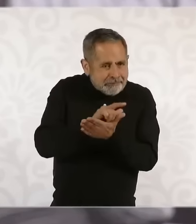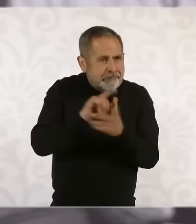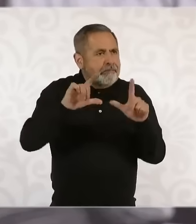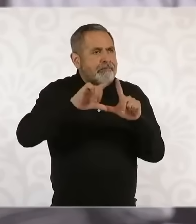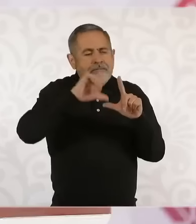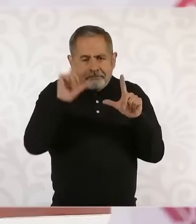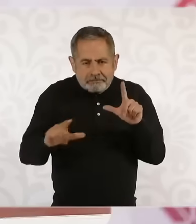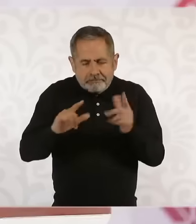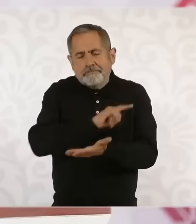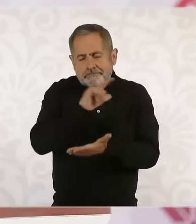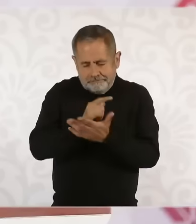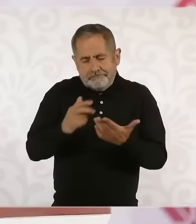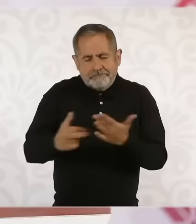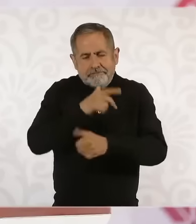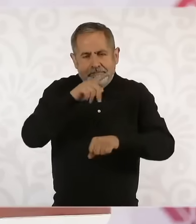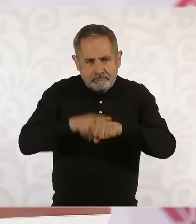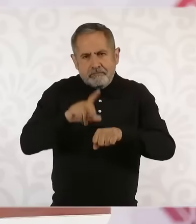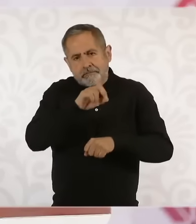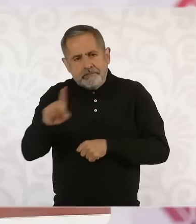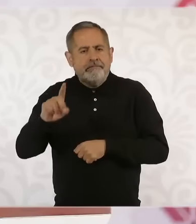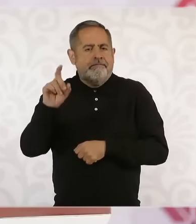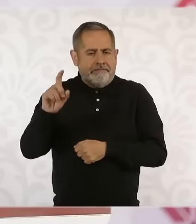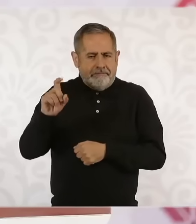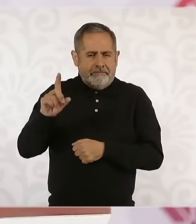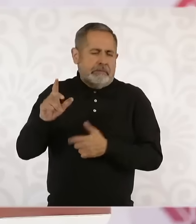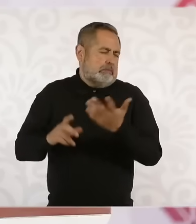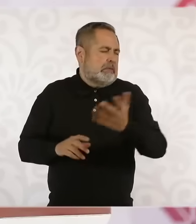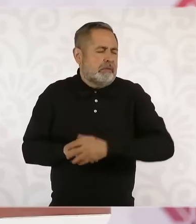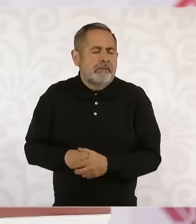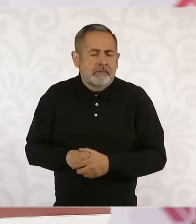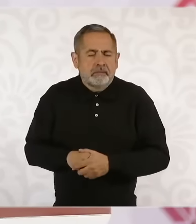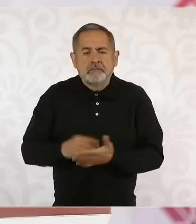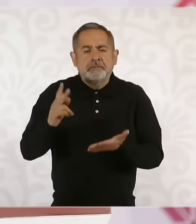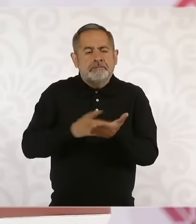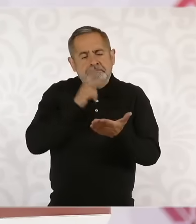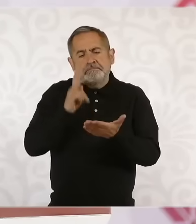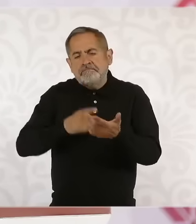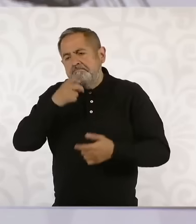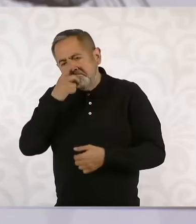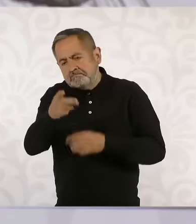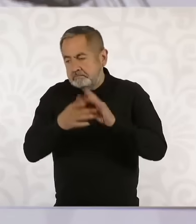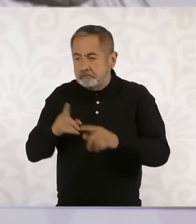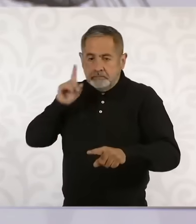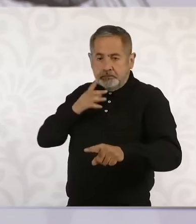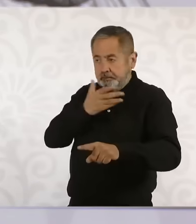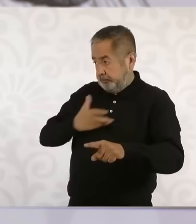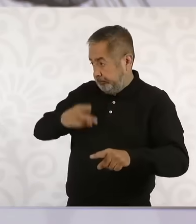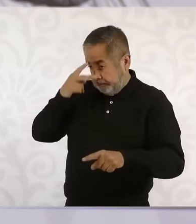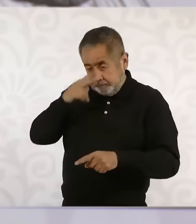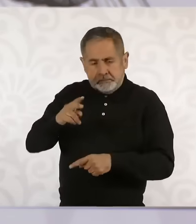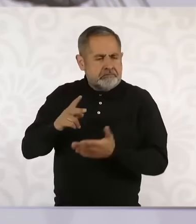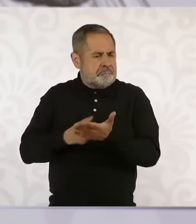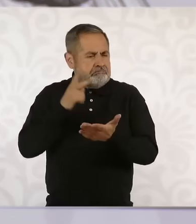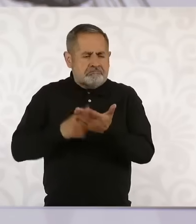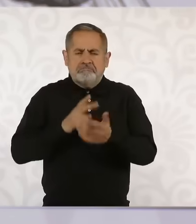como aquí ya se ha dicho repetidamente, tanto como por la presidenta de México como por el propio